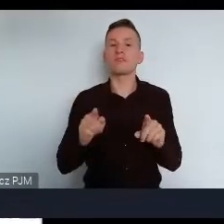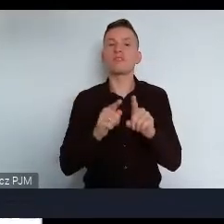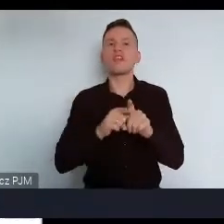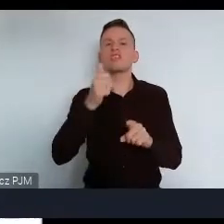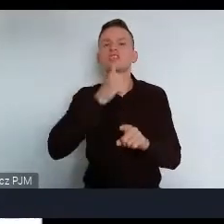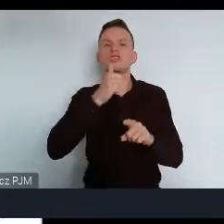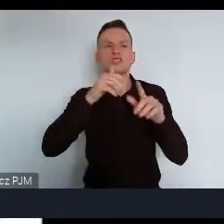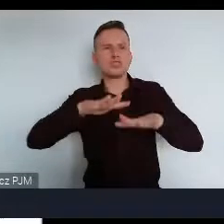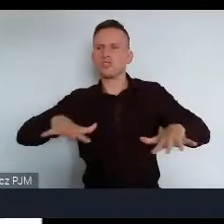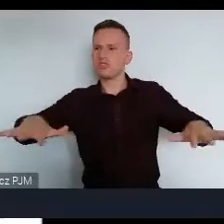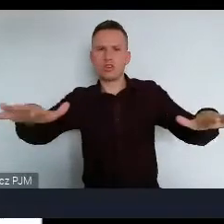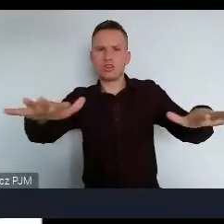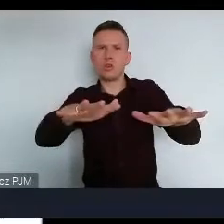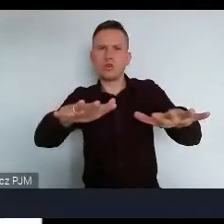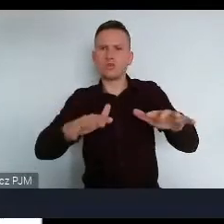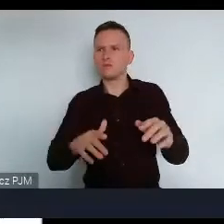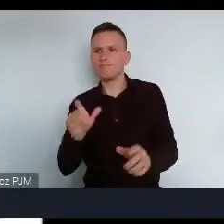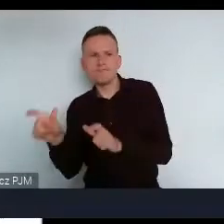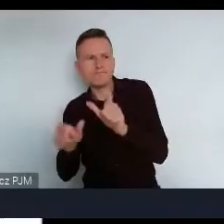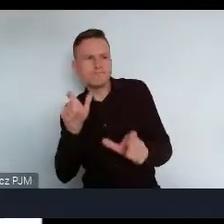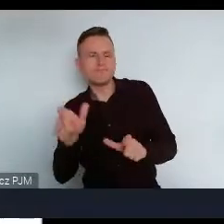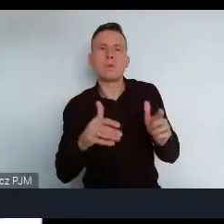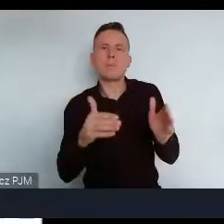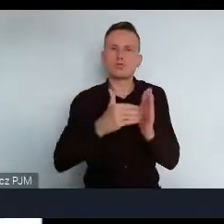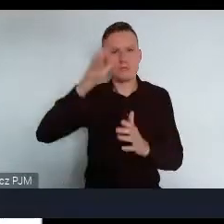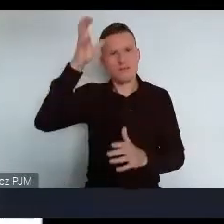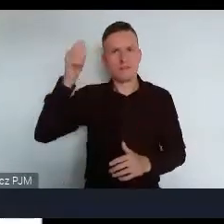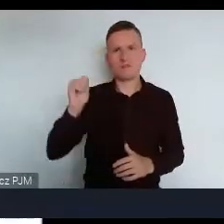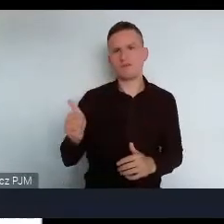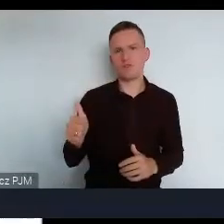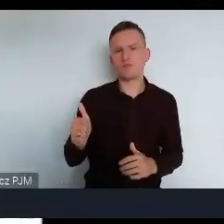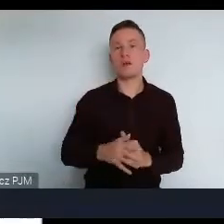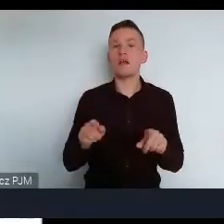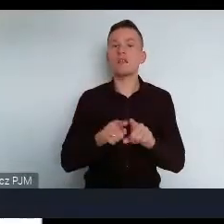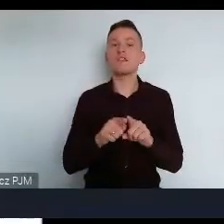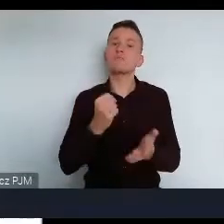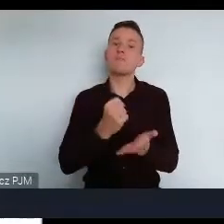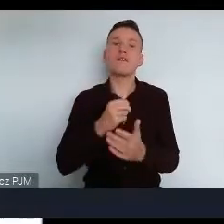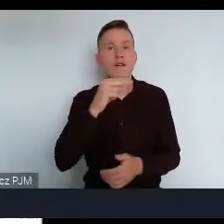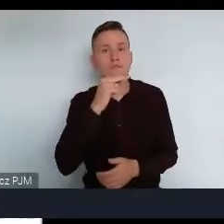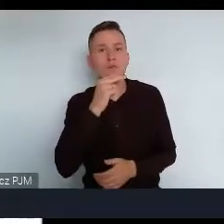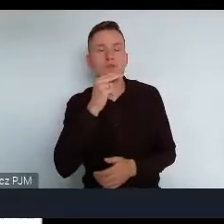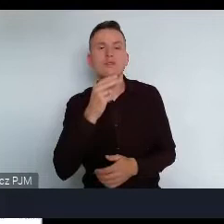wymaga większej wiedzy specjalistycznej, a kwestie związane z wodą otrzymają wyższy priorytet.